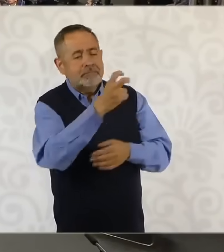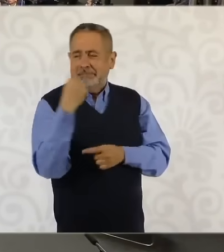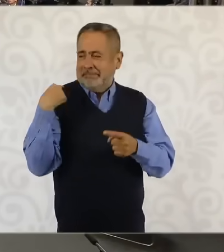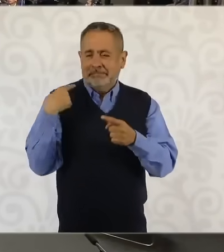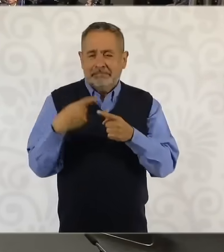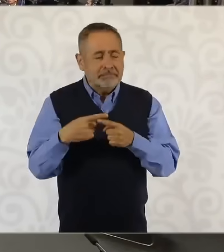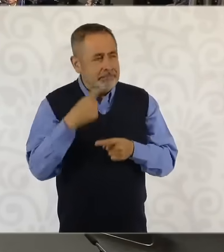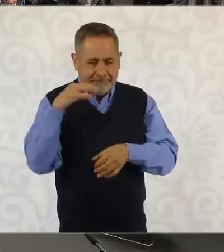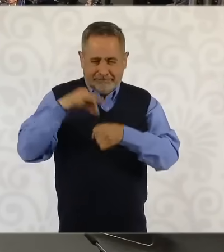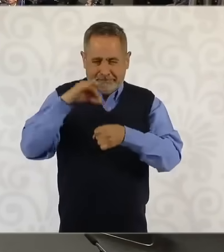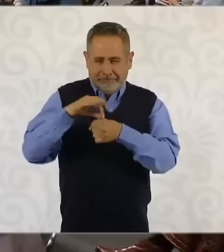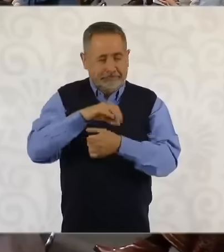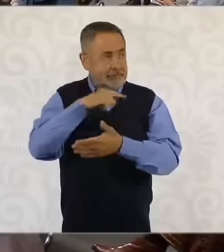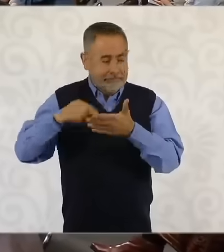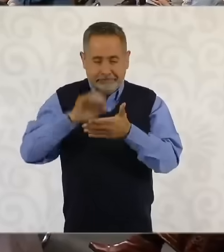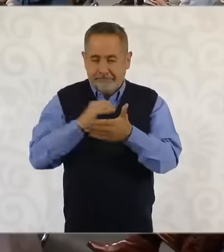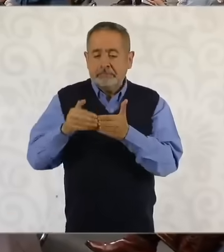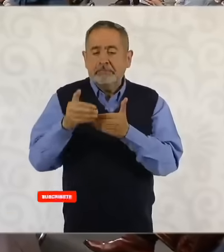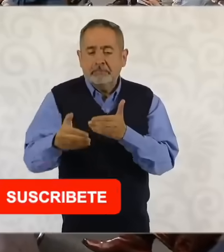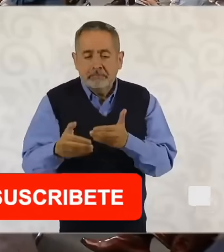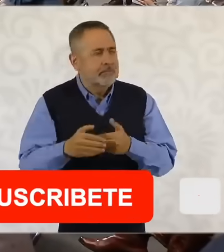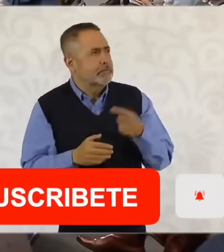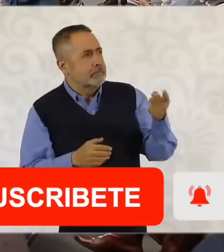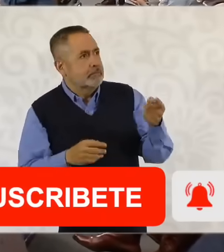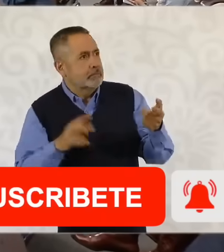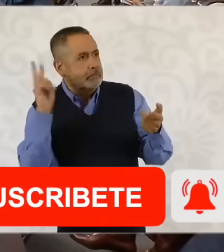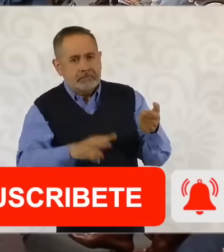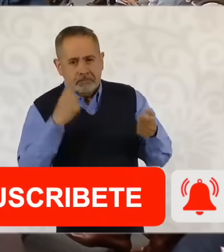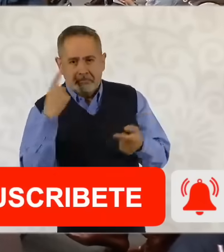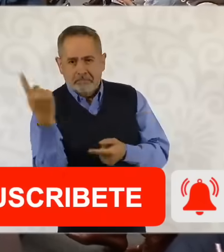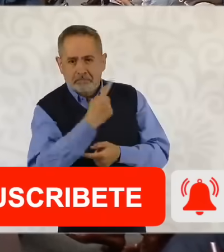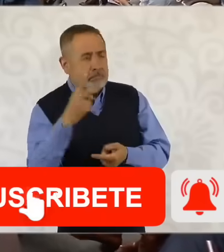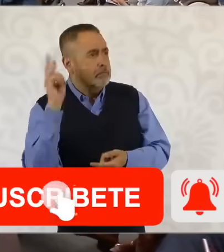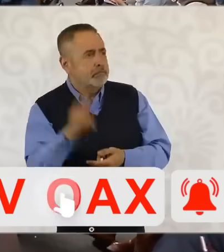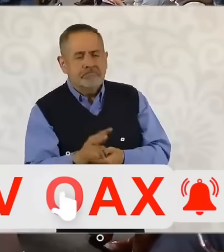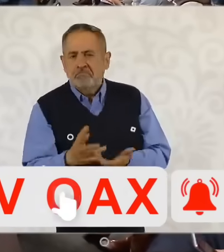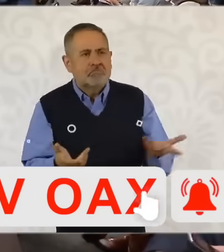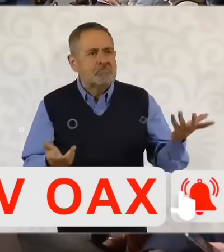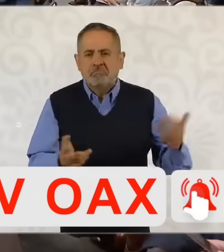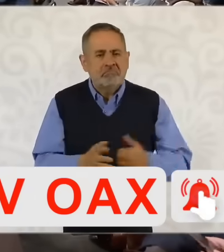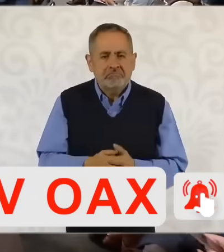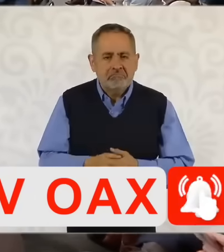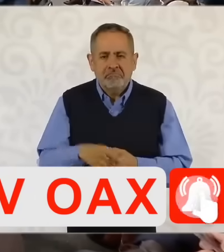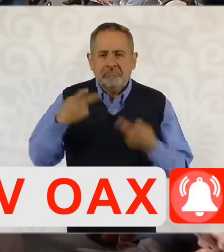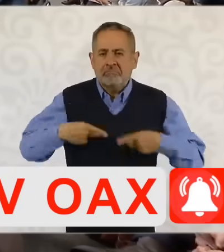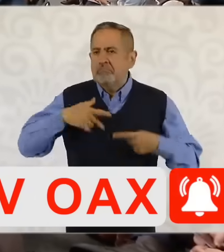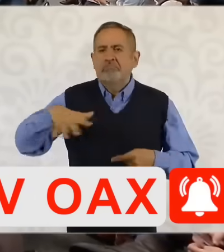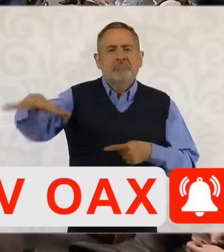ya después de la elección y antes este pues es la realidad es la realidad de que no fue el pueblo